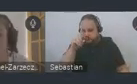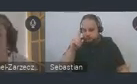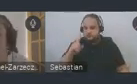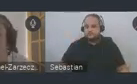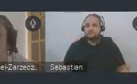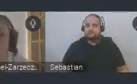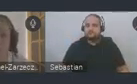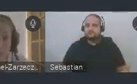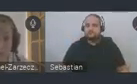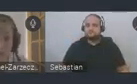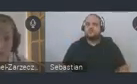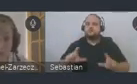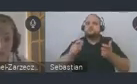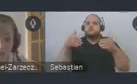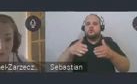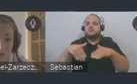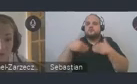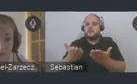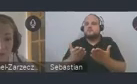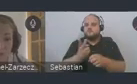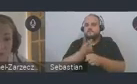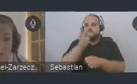co nam w ogóle może dać wejście w ten cyfrowy świat.